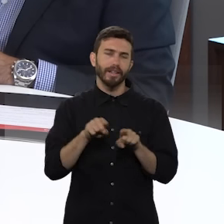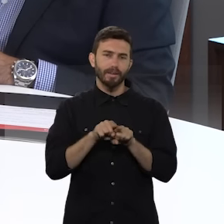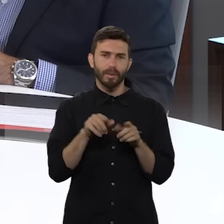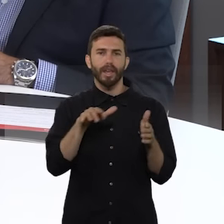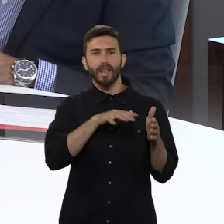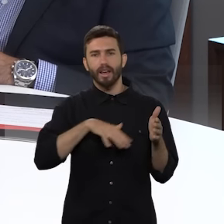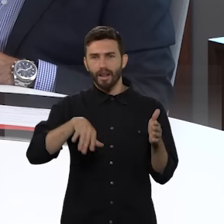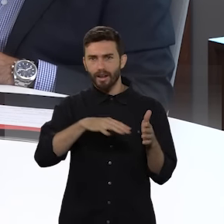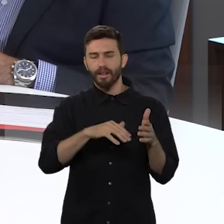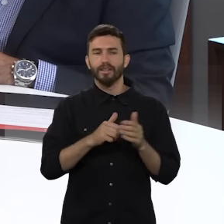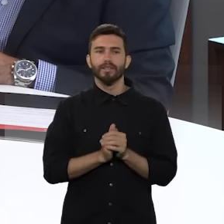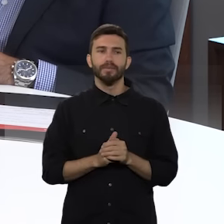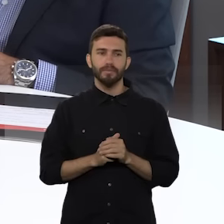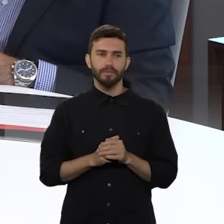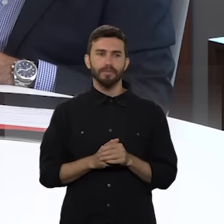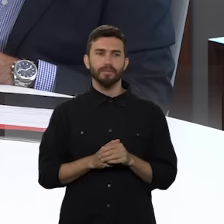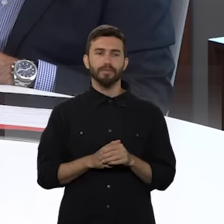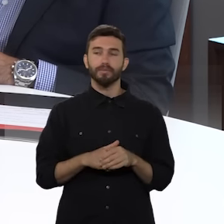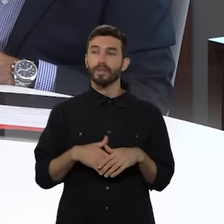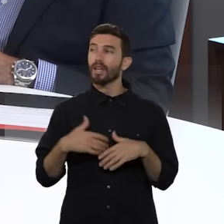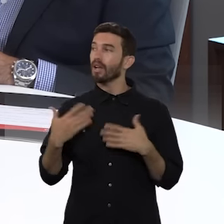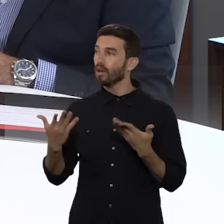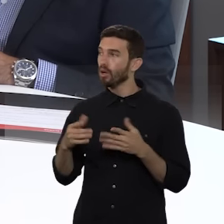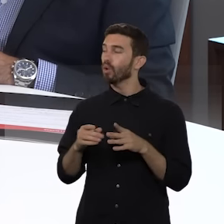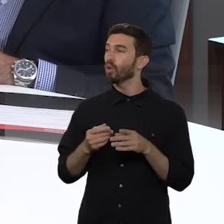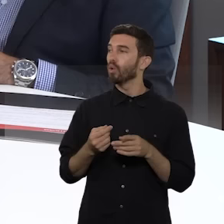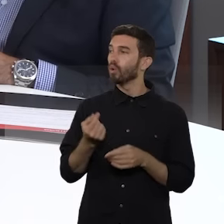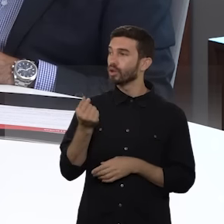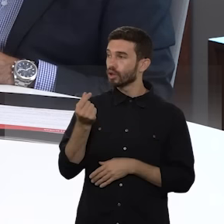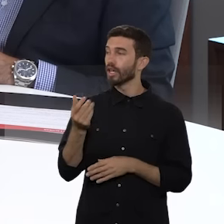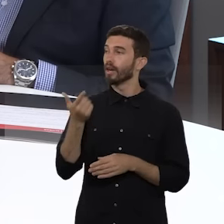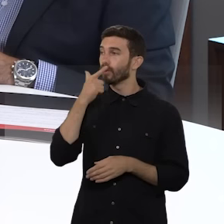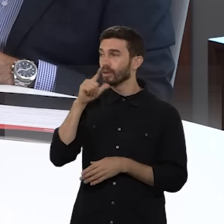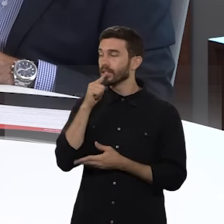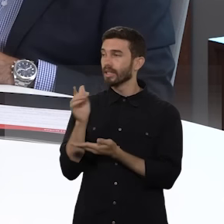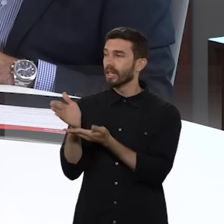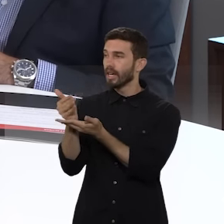Não só a estrutura de capital da empresa, como também a demanda global por esses produtos.